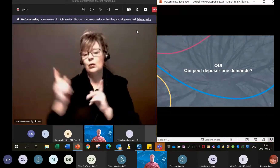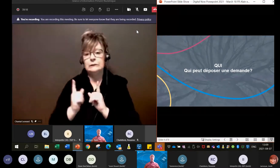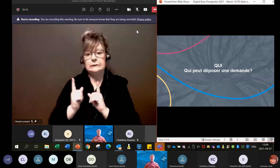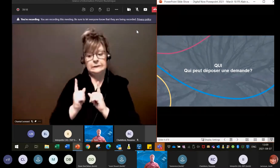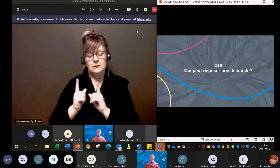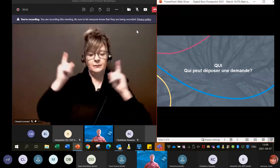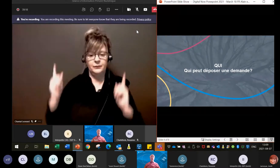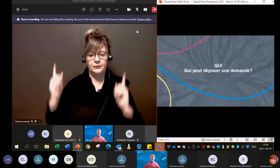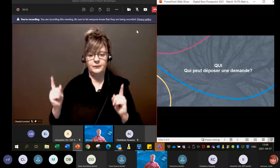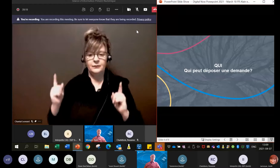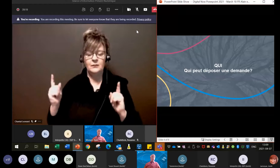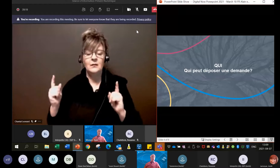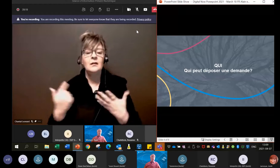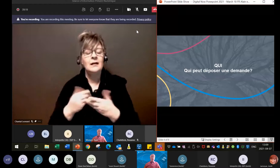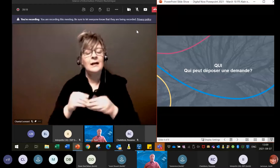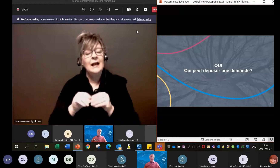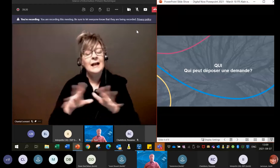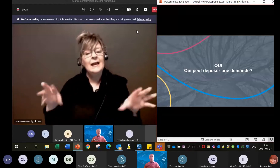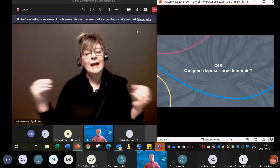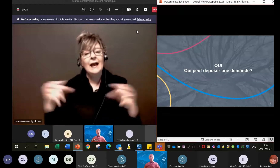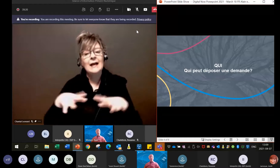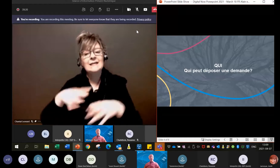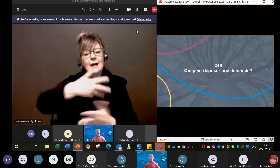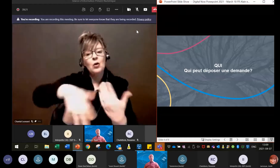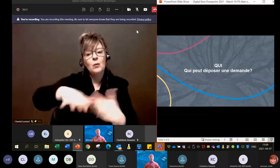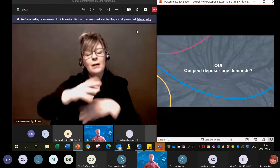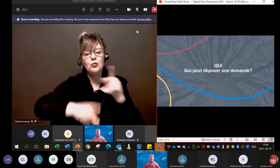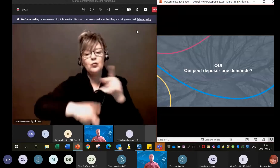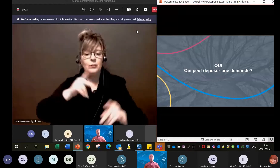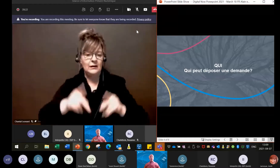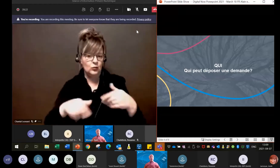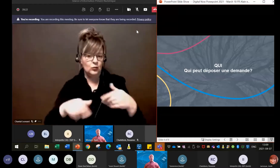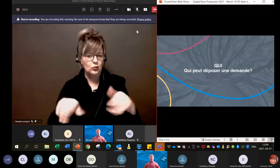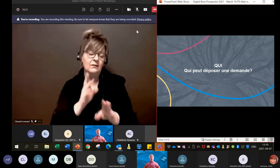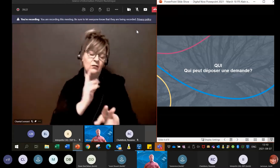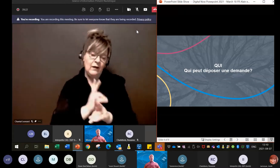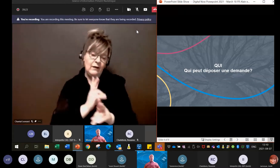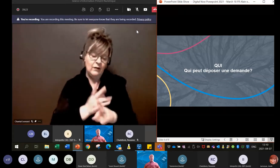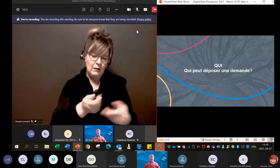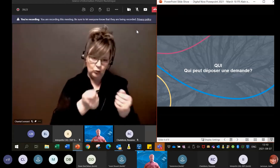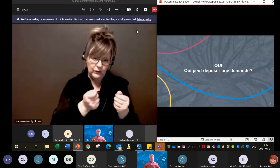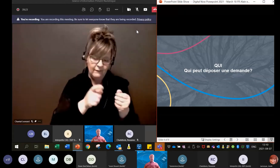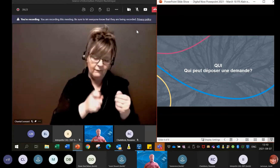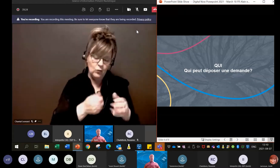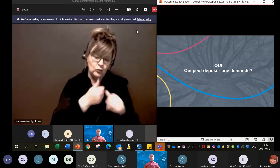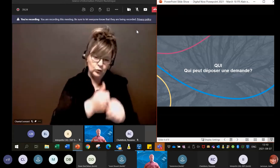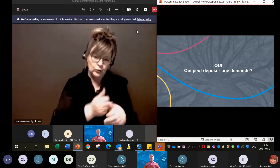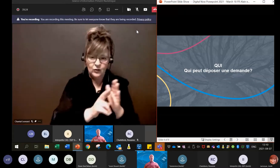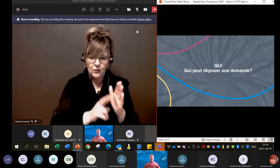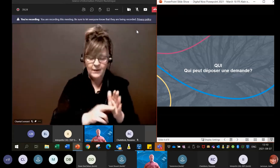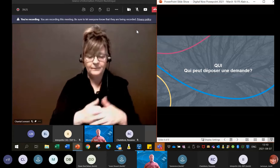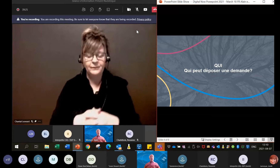rassemblements publics dans les cas où ça pourrait s’appliquer.